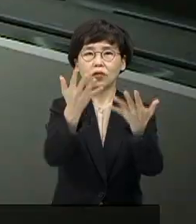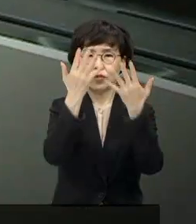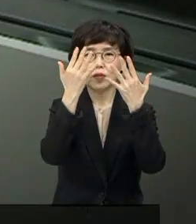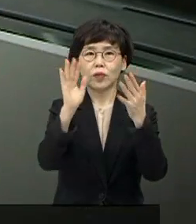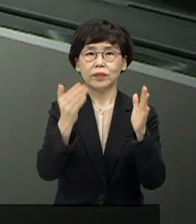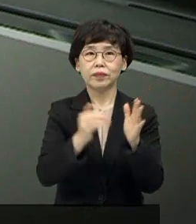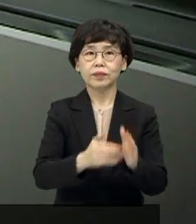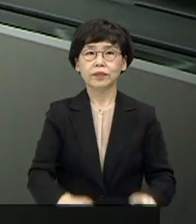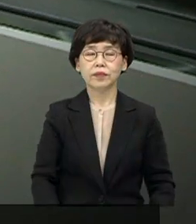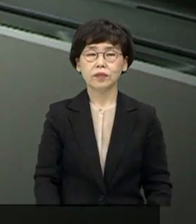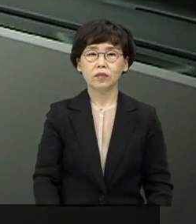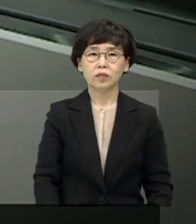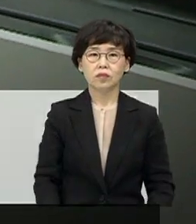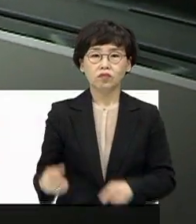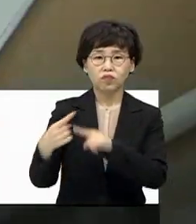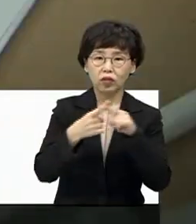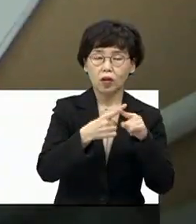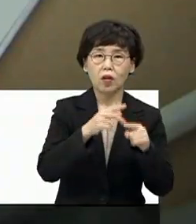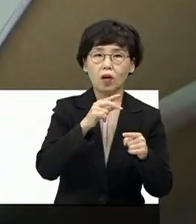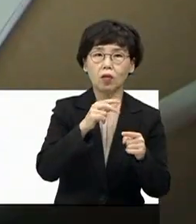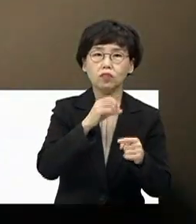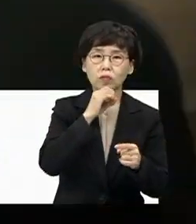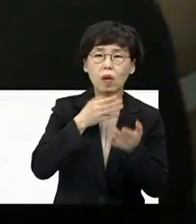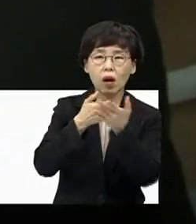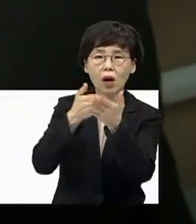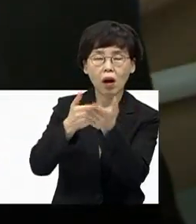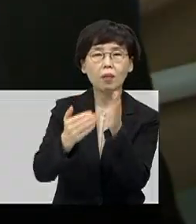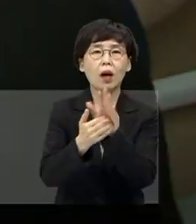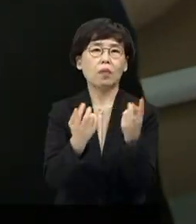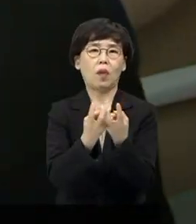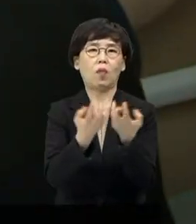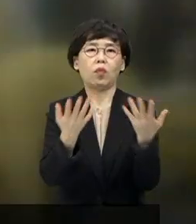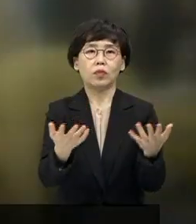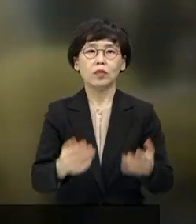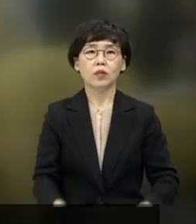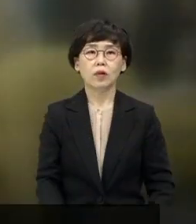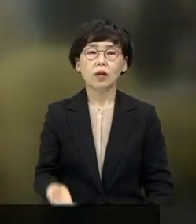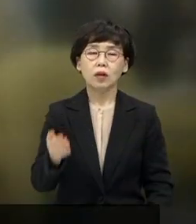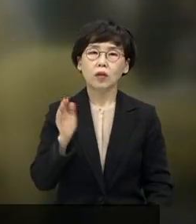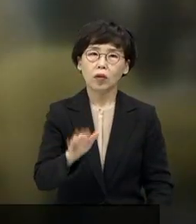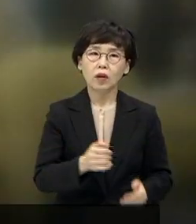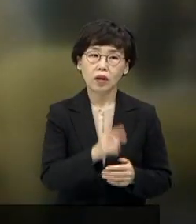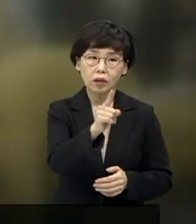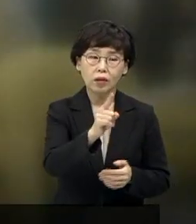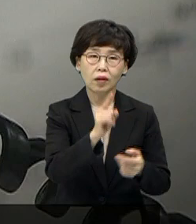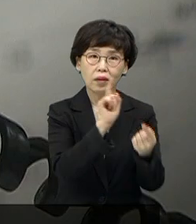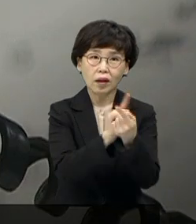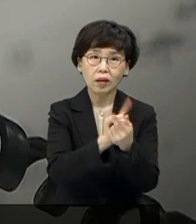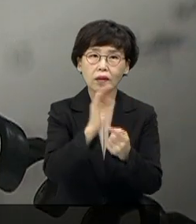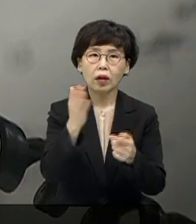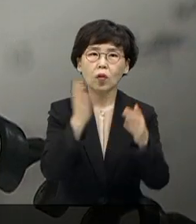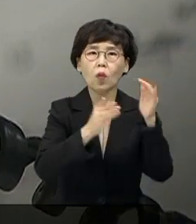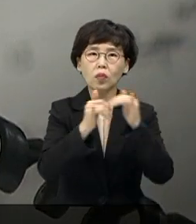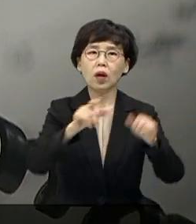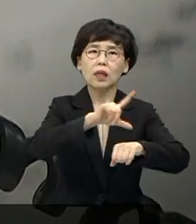무분별한 민원 제기를 막을 방법이 사실상 없는 가운데 응대해야 하는 공무원들의 시간과 노력이 허비되고 있습니다.